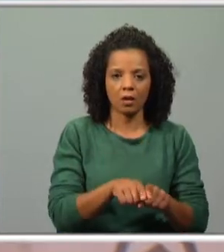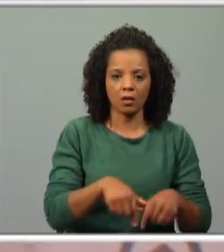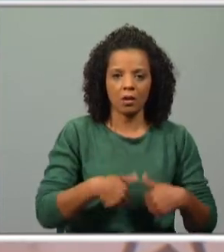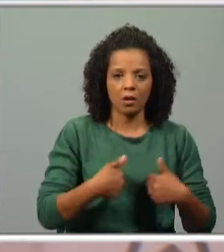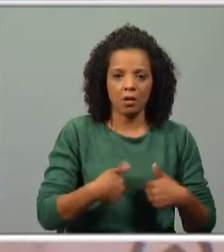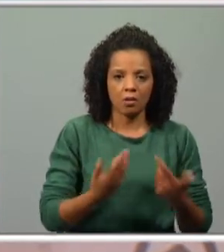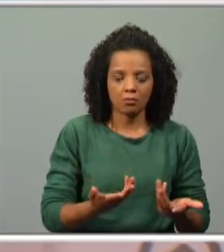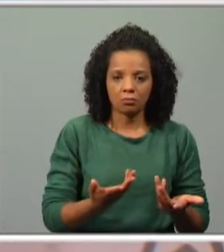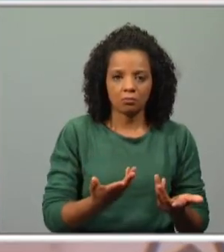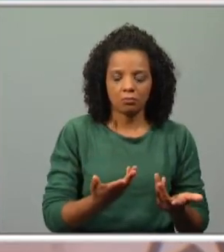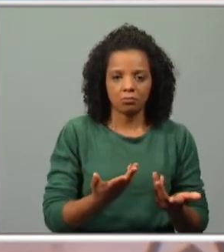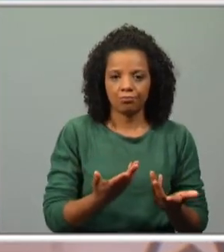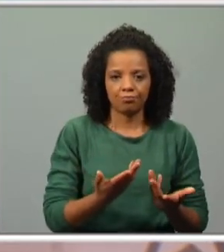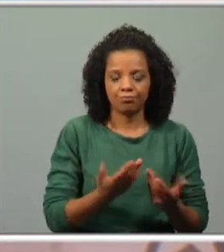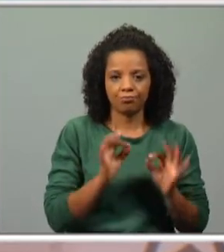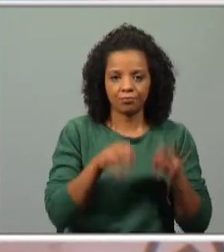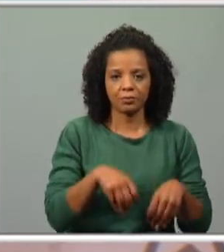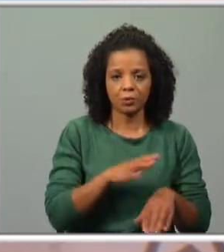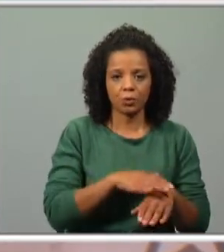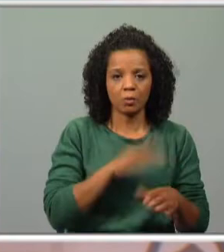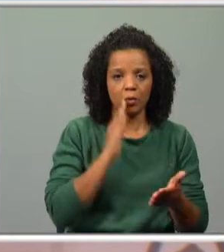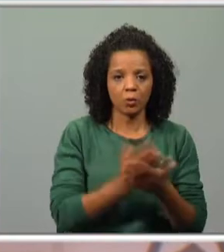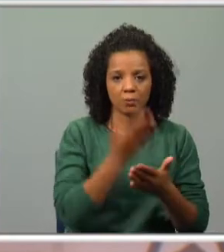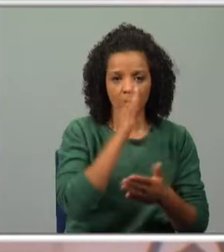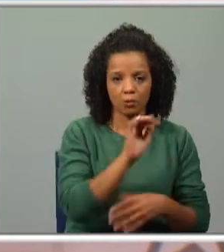a sua tristeza tinha ido com aquela última atitude que tinha tido portanto 他的悲傷隨著那個人而去我最後的態度